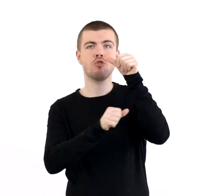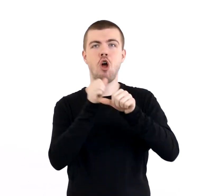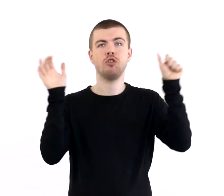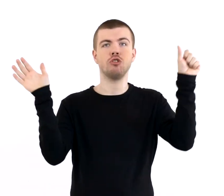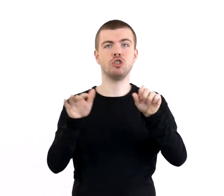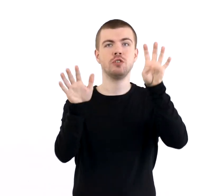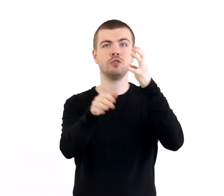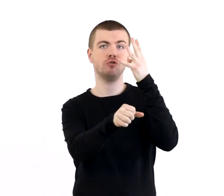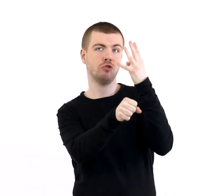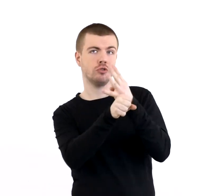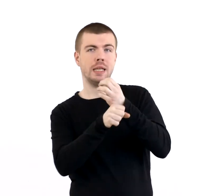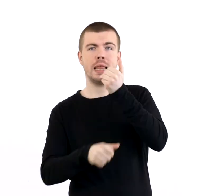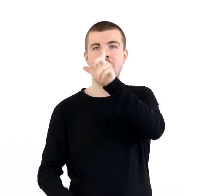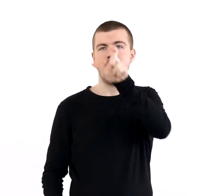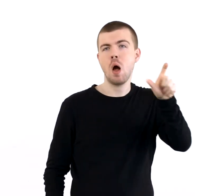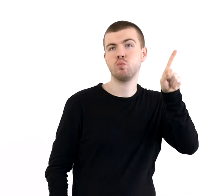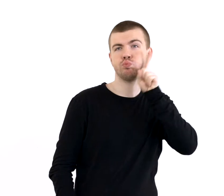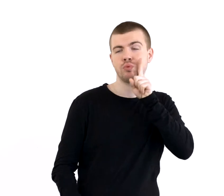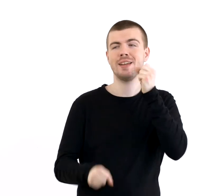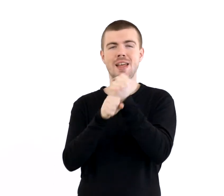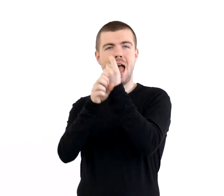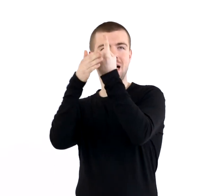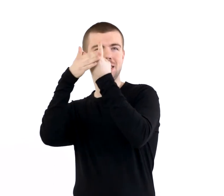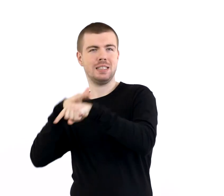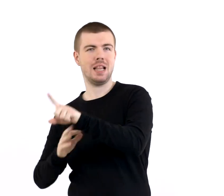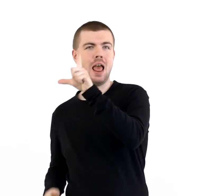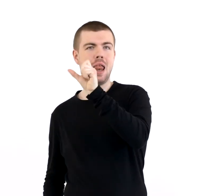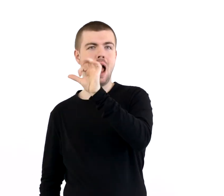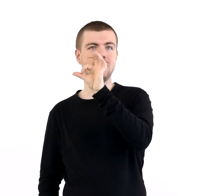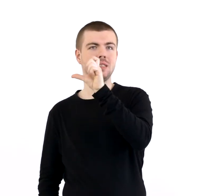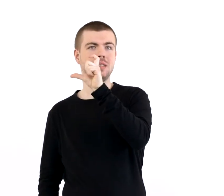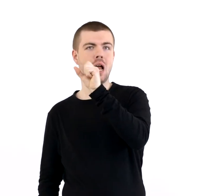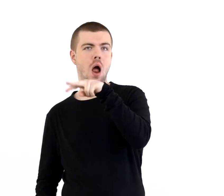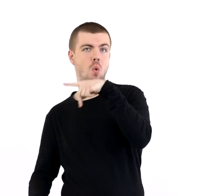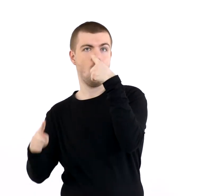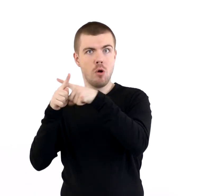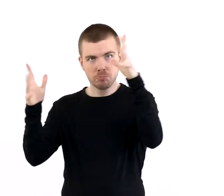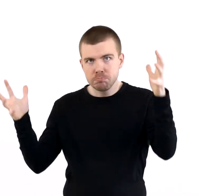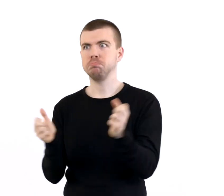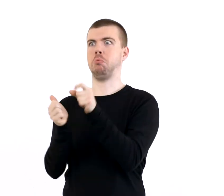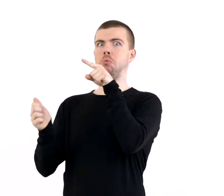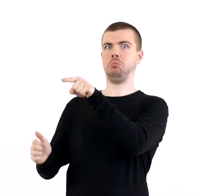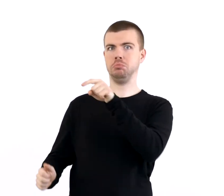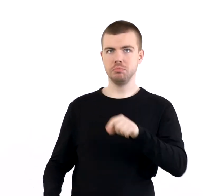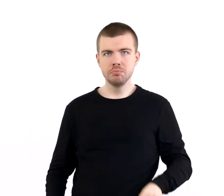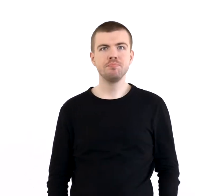Jaskinia została przypadkowo odkryta w 1940 r. przez kilku miejscowych chłopców.